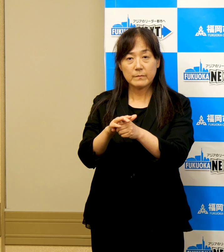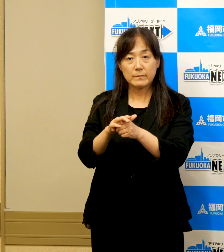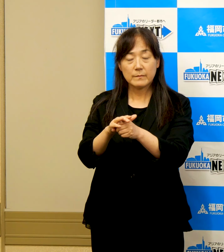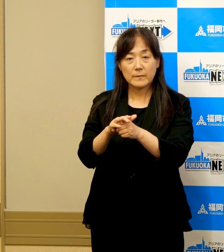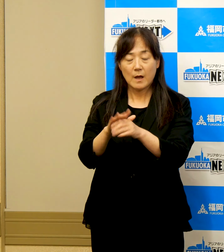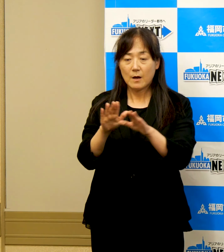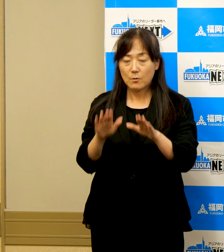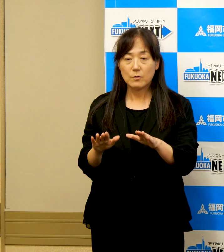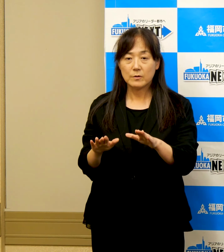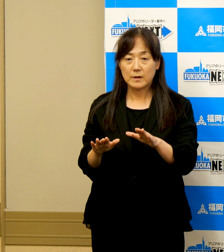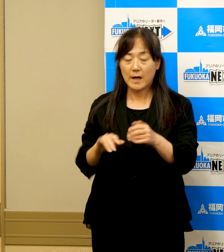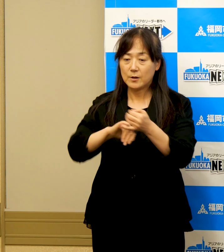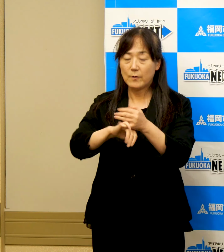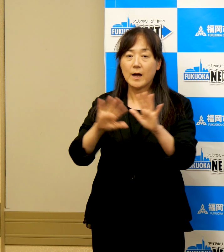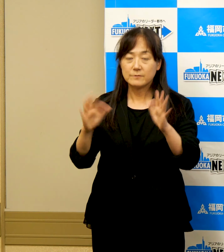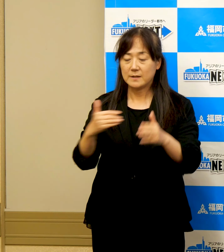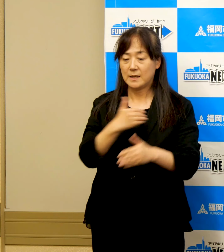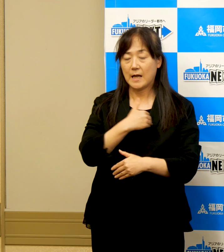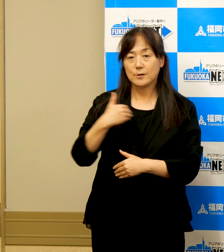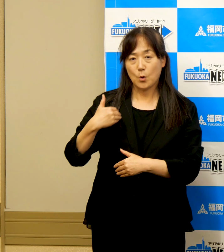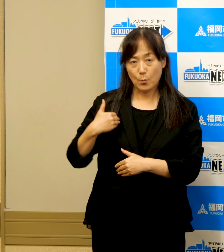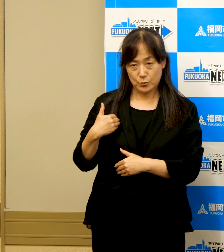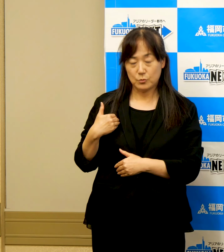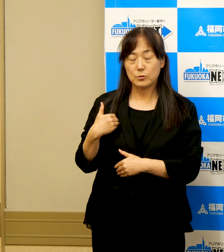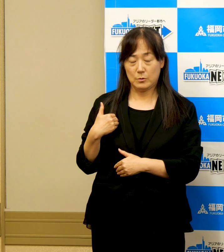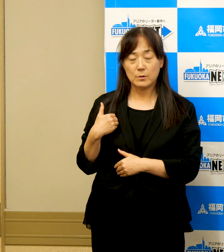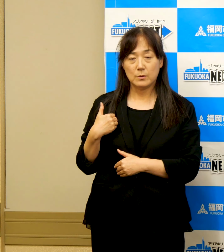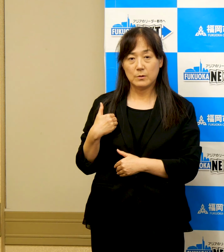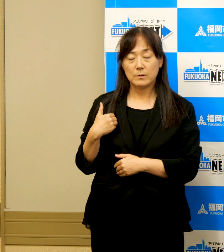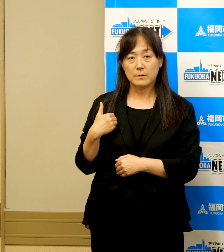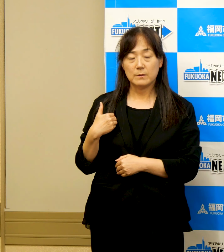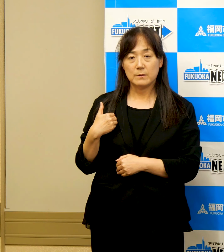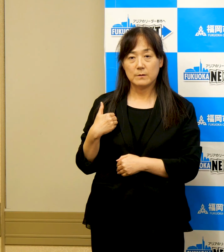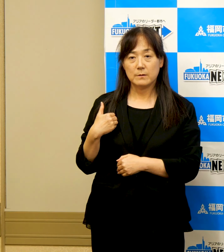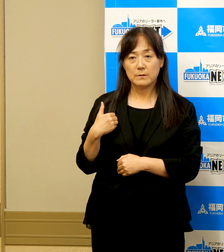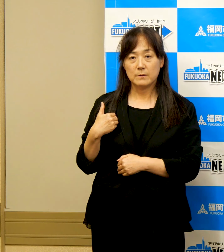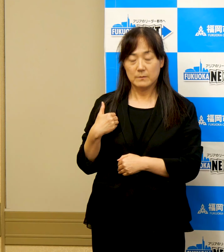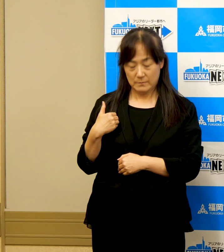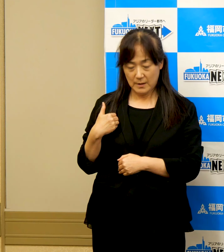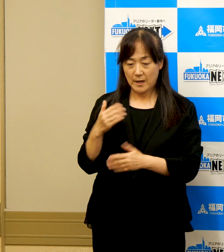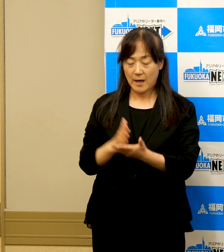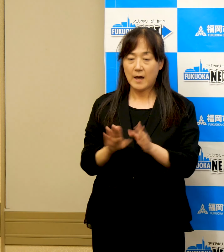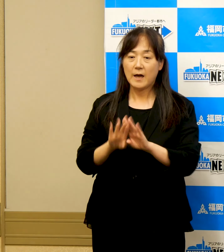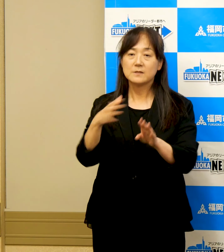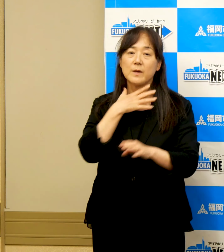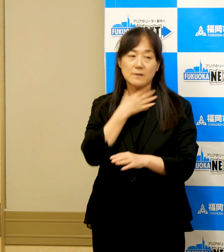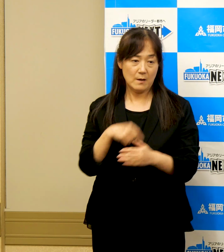今回予約なしで大丈夫と見込んで スタートするということです